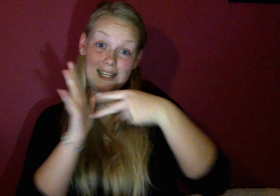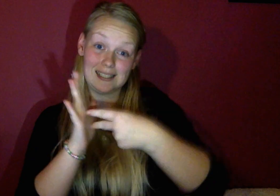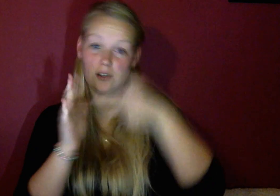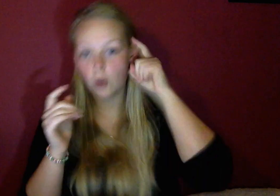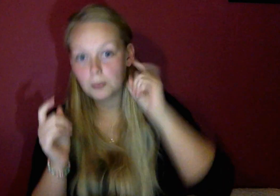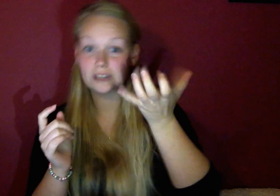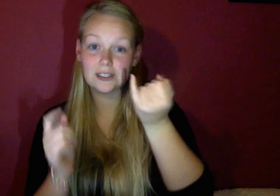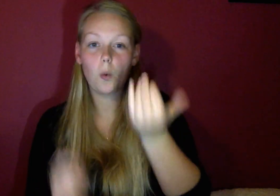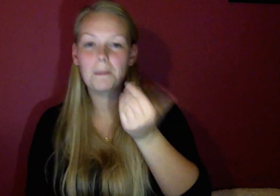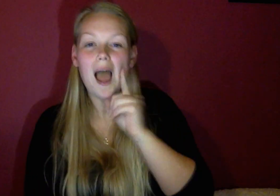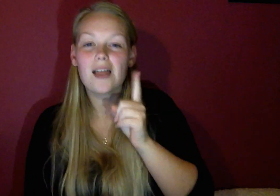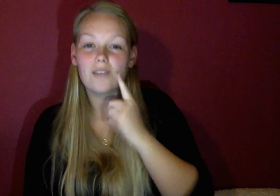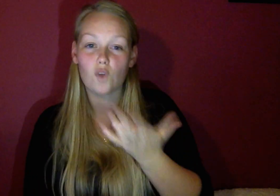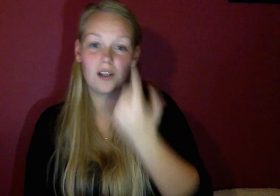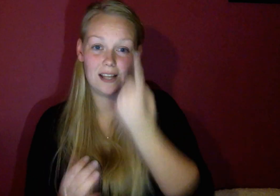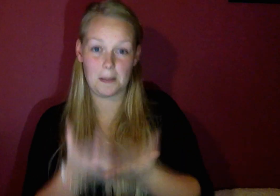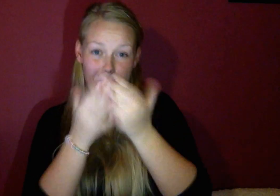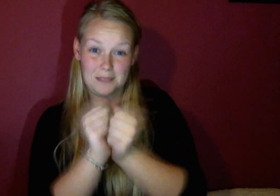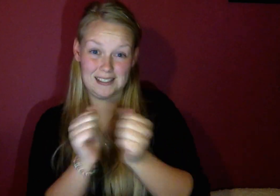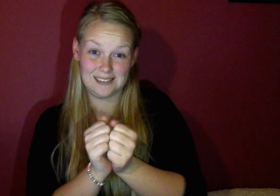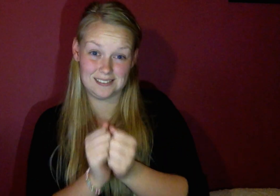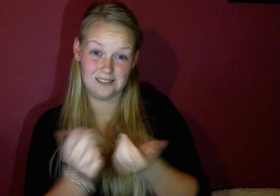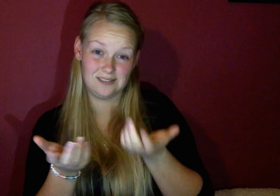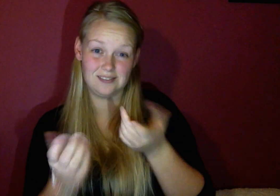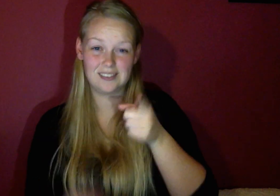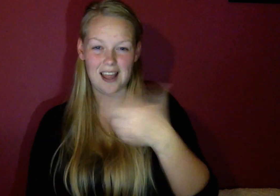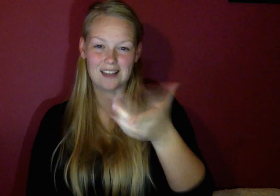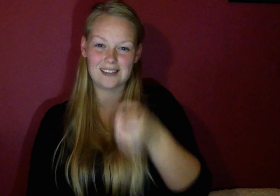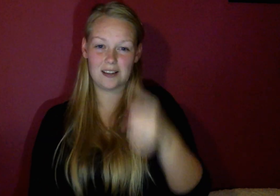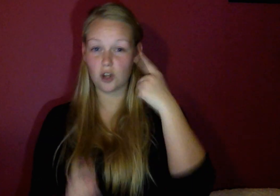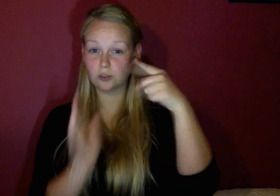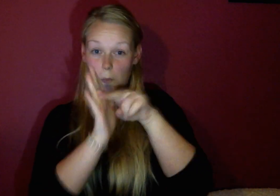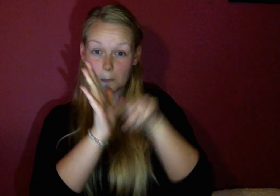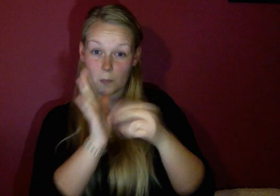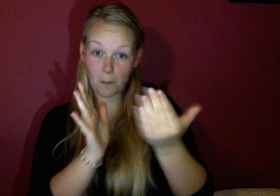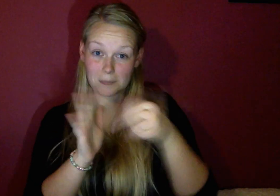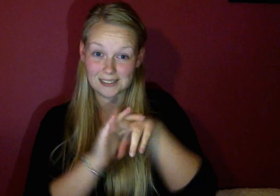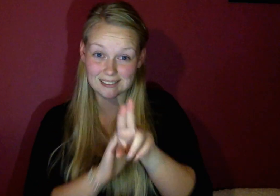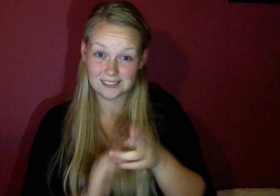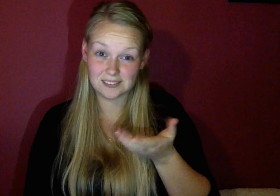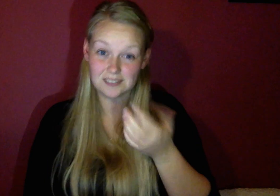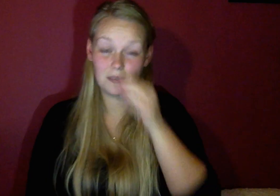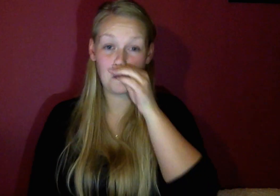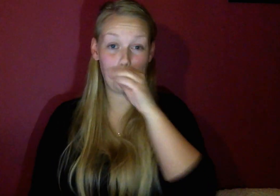Men tekniken, hörapparater och CI, kommer alltid att vara hjälpmedel. Det är då hörselnormen kommer in i bilden.